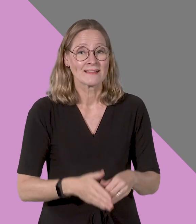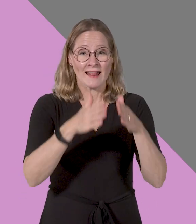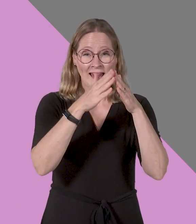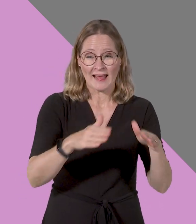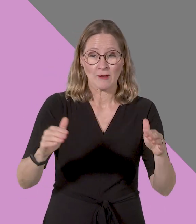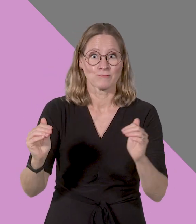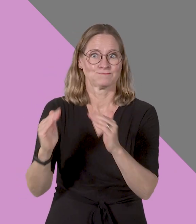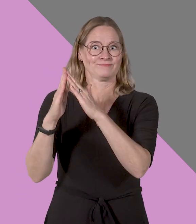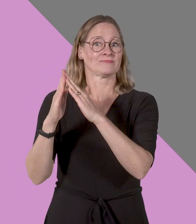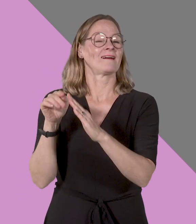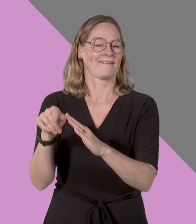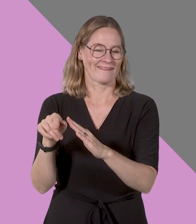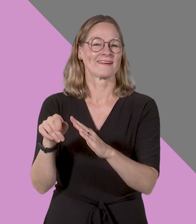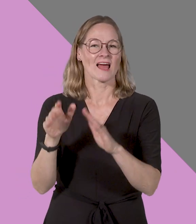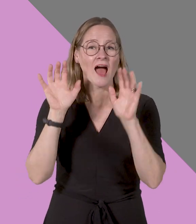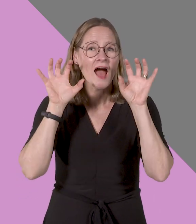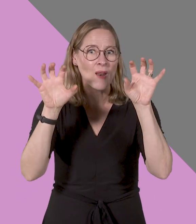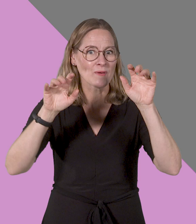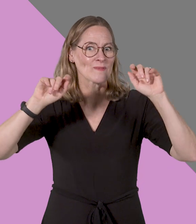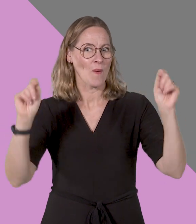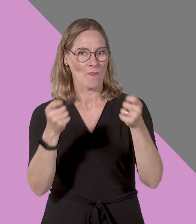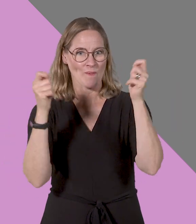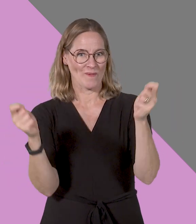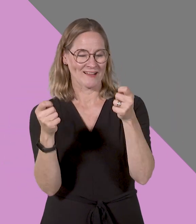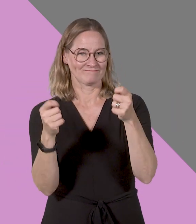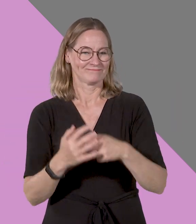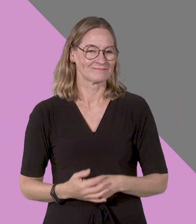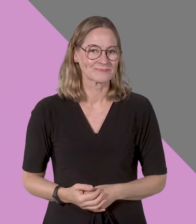Leiri huipentuu luonnollisesti Halloween-juhliin!